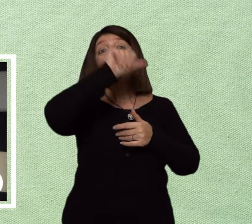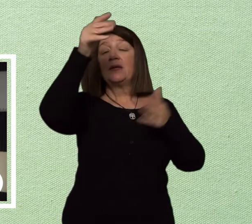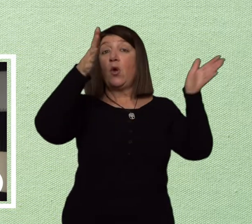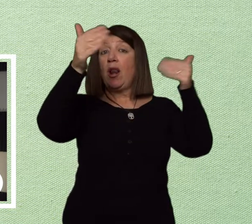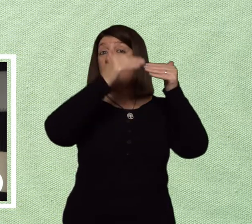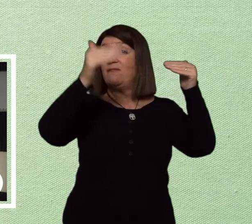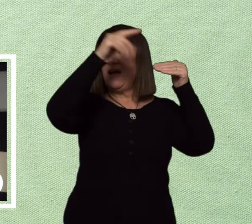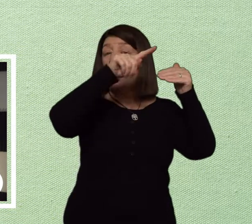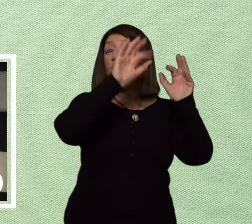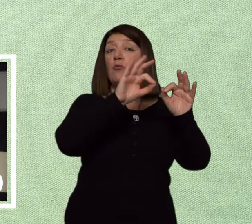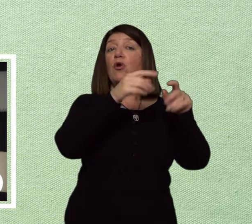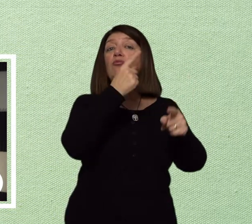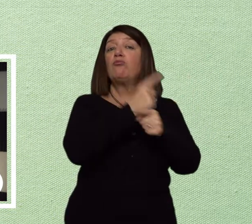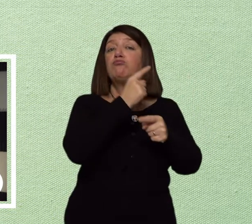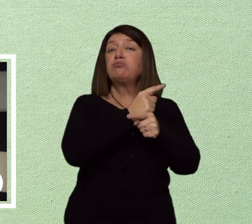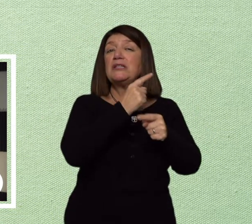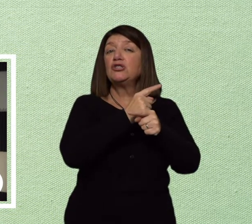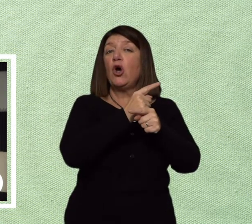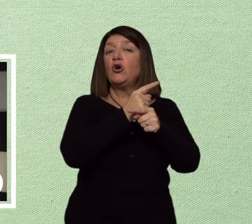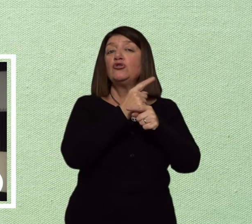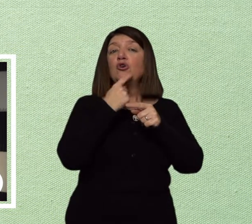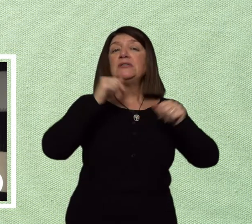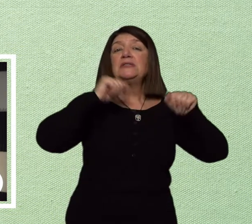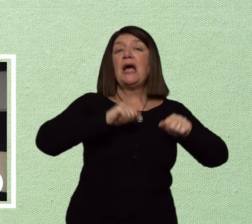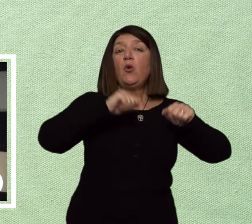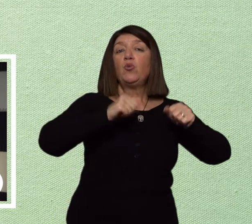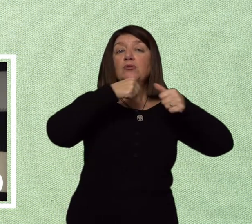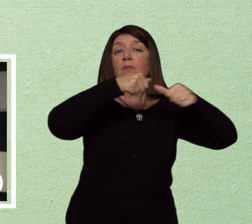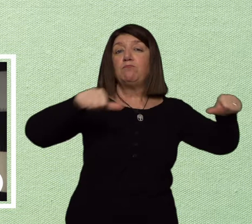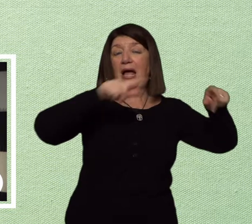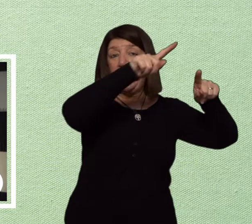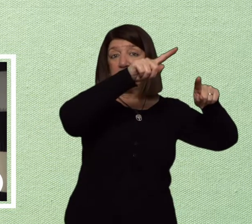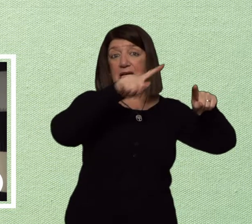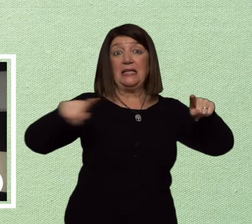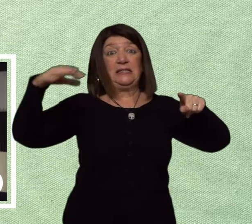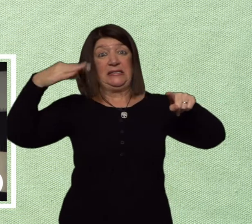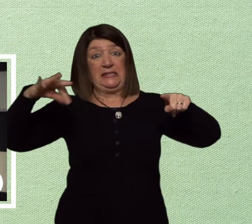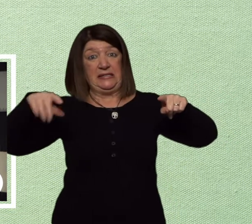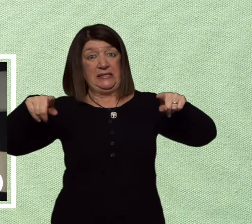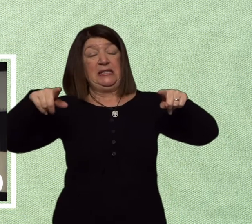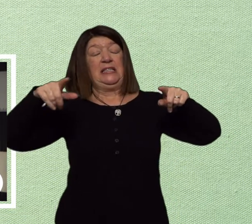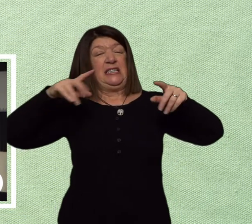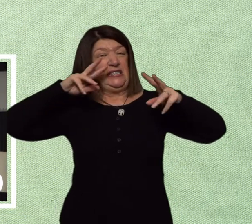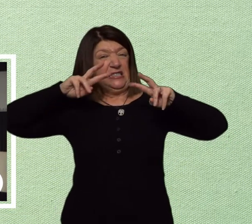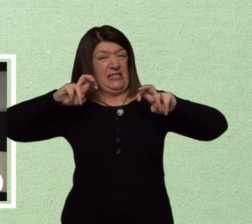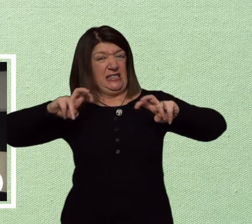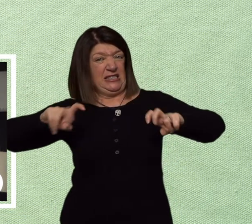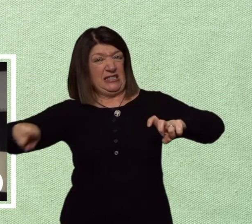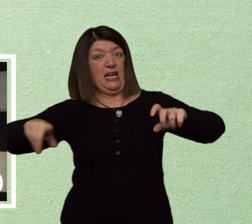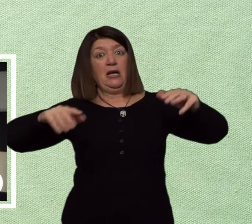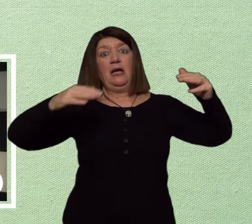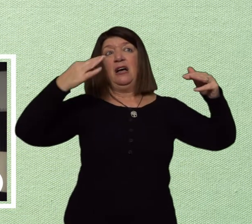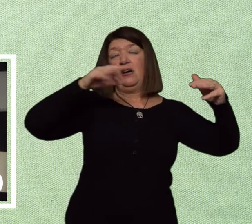bisogni di salute di base ed è una cosa diversa, ed è lì che è giusto poterlo garantire a tutti come